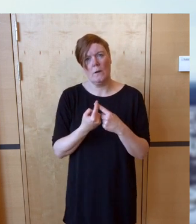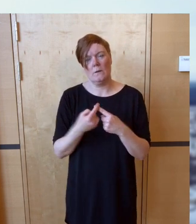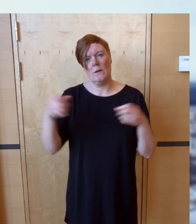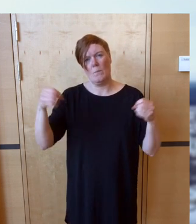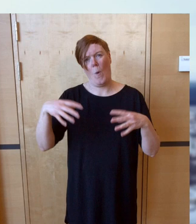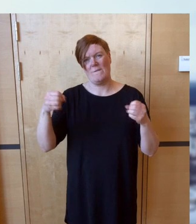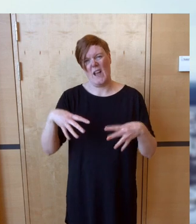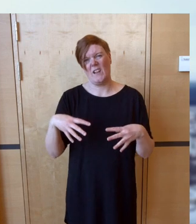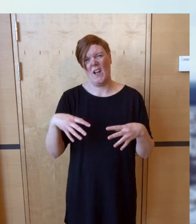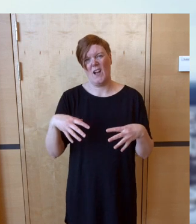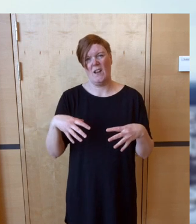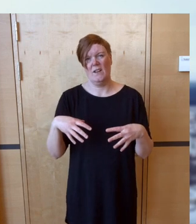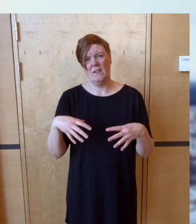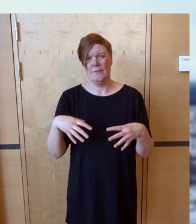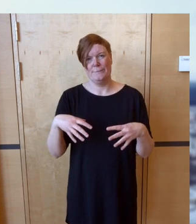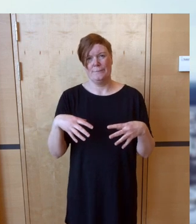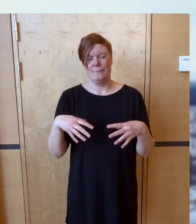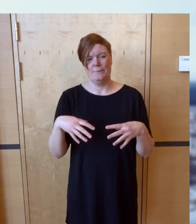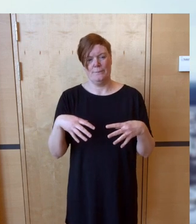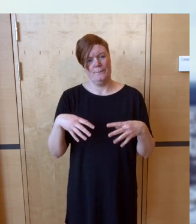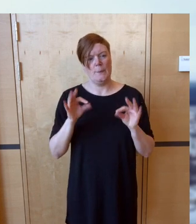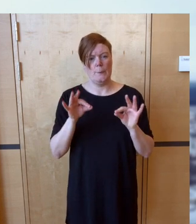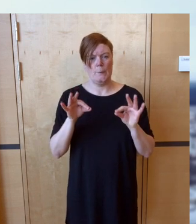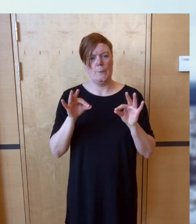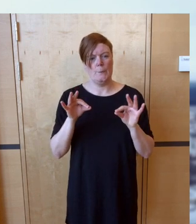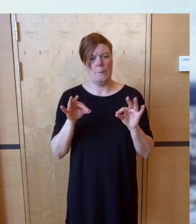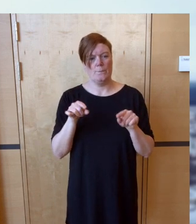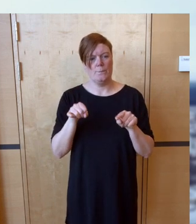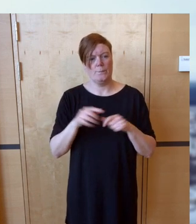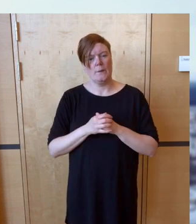Och det innebär också att man har levererat ett sämre resultat än föregående år